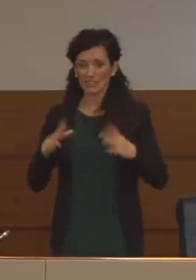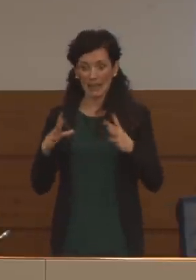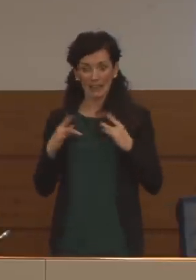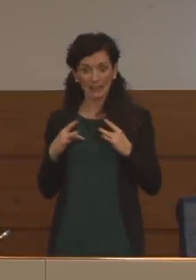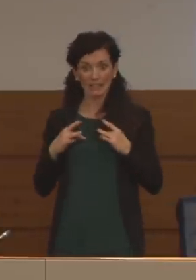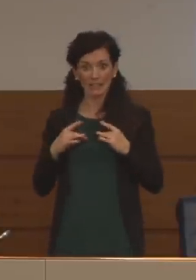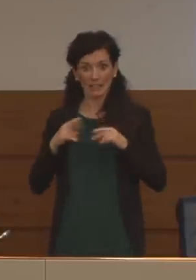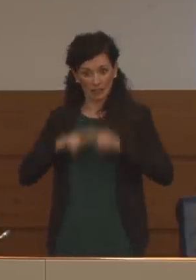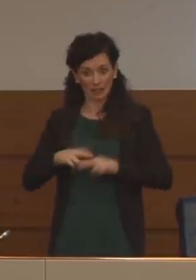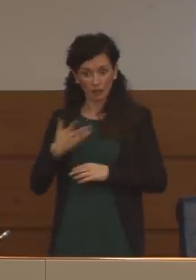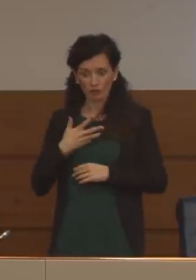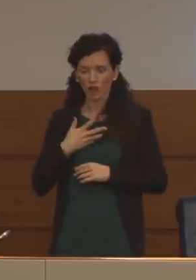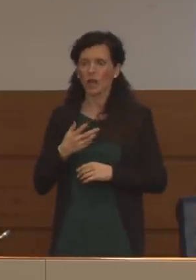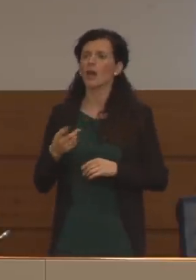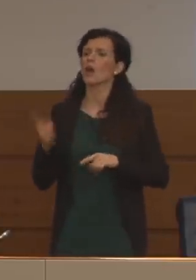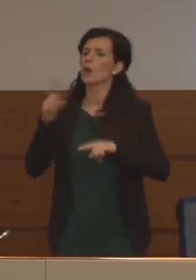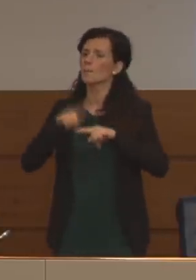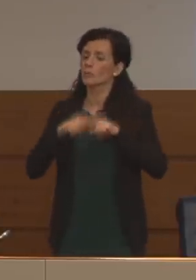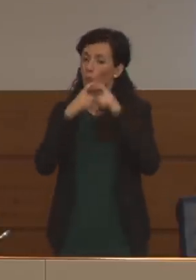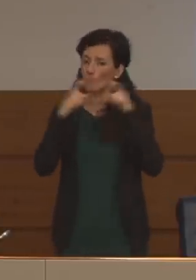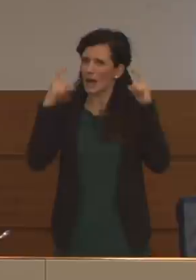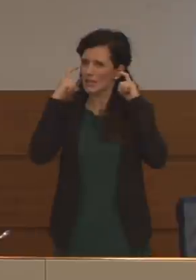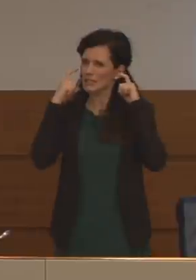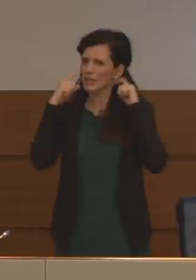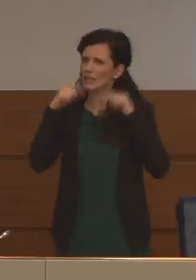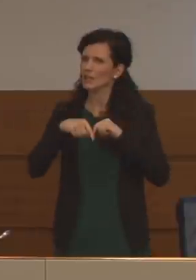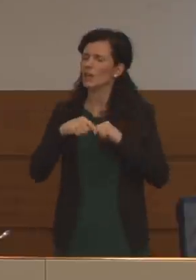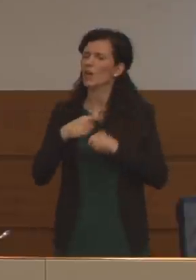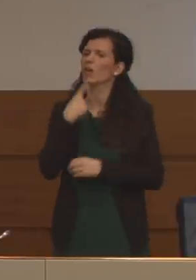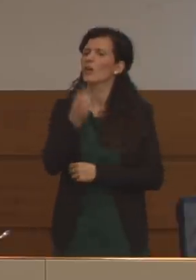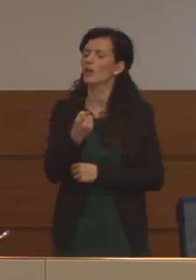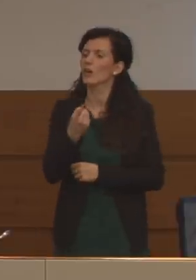oggi ho notato andando a fare la spesa moltissime persone correre con la